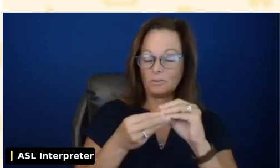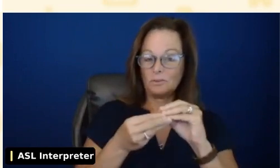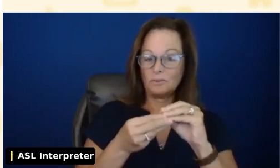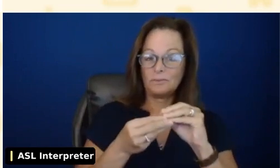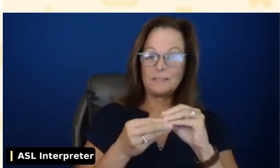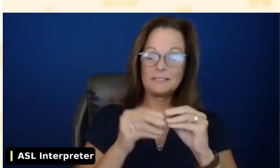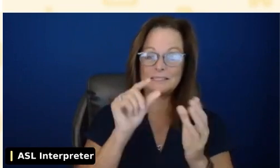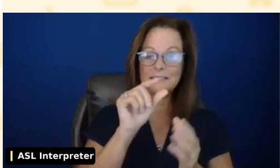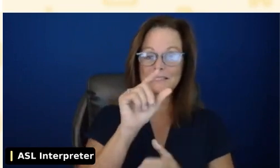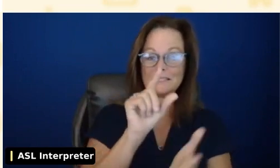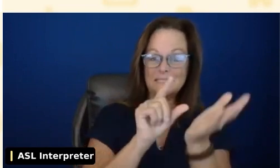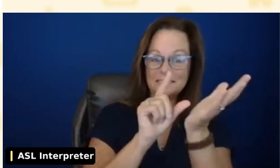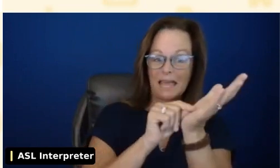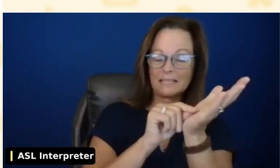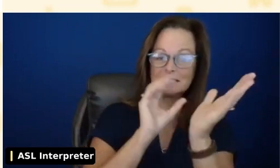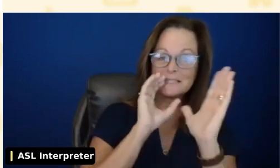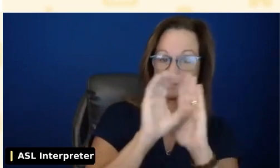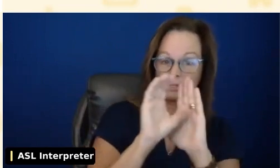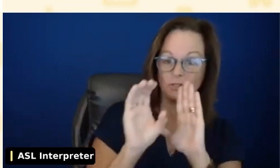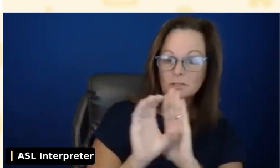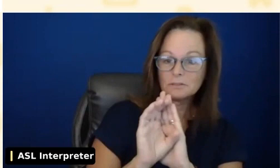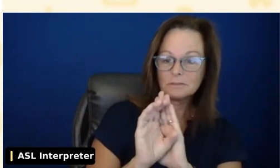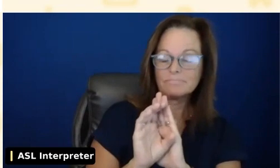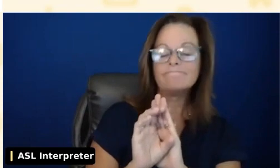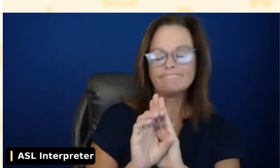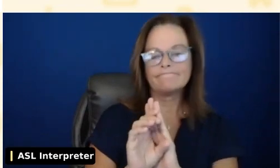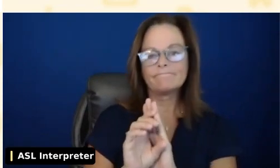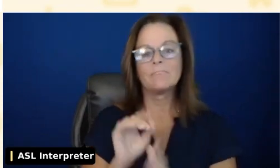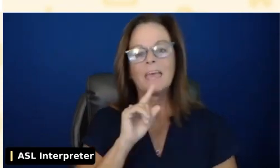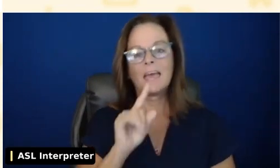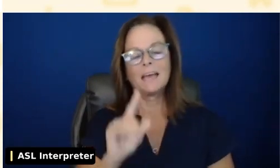Tuve experiencia con una herramienta de creación